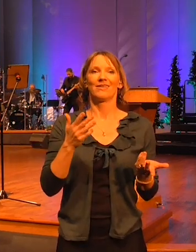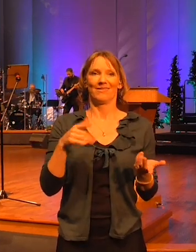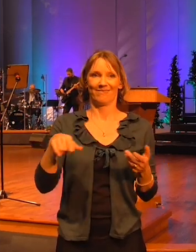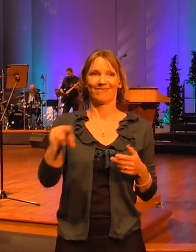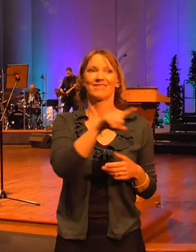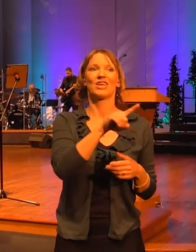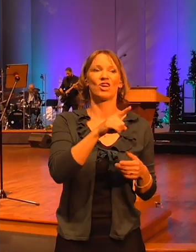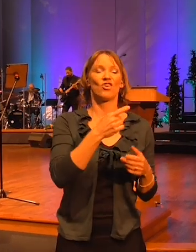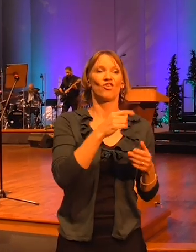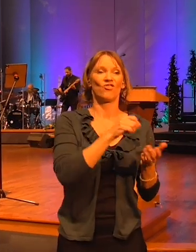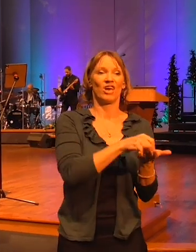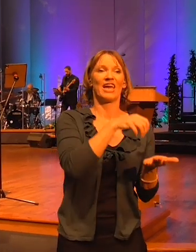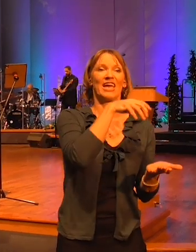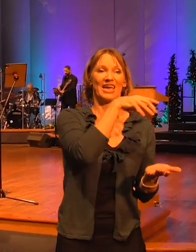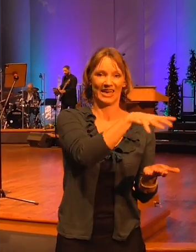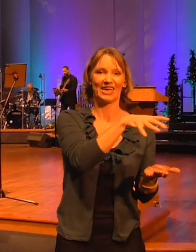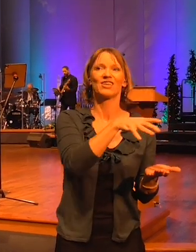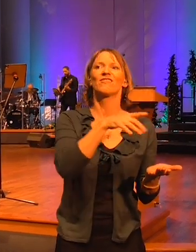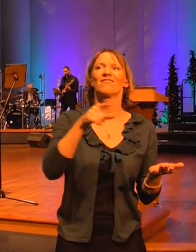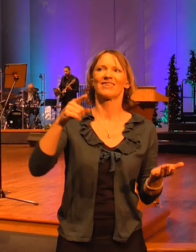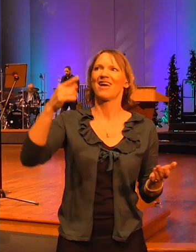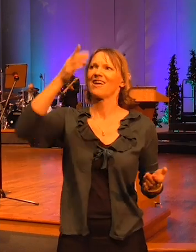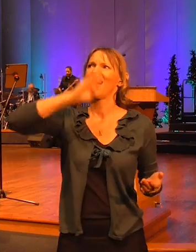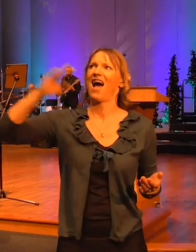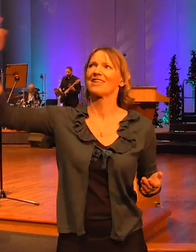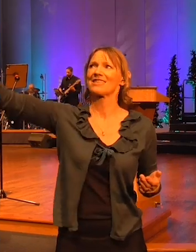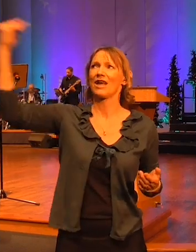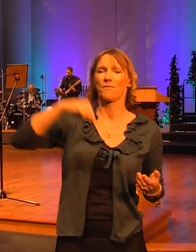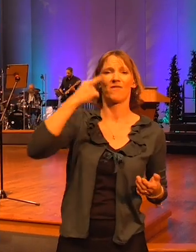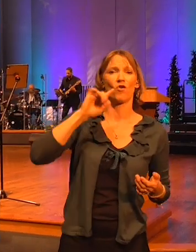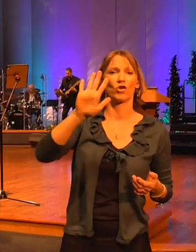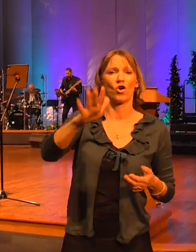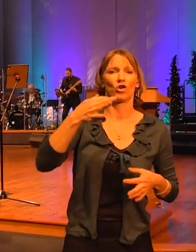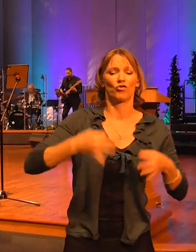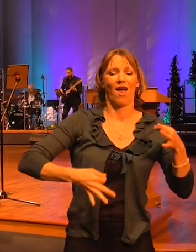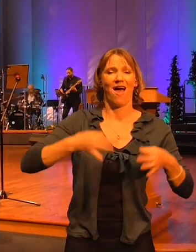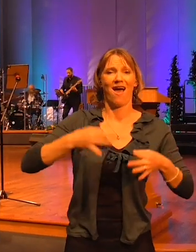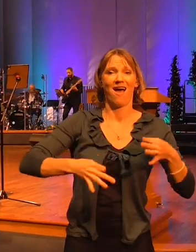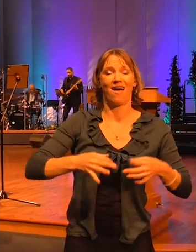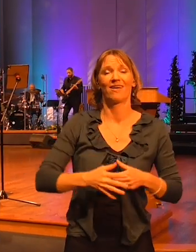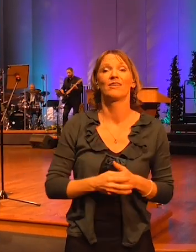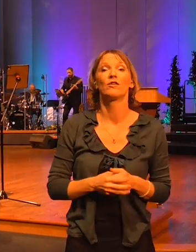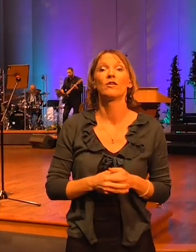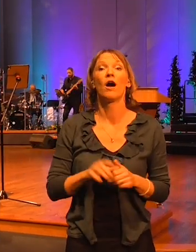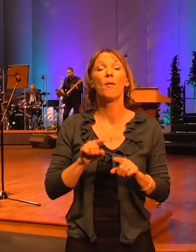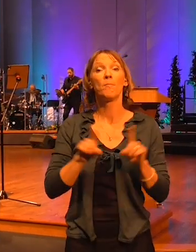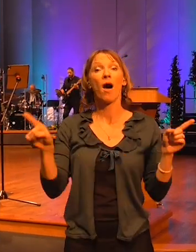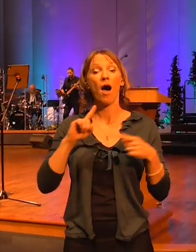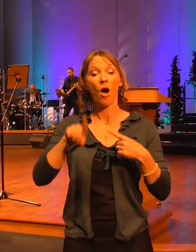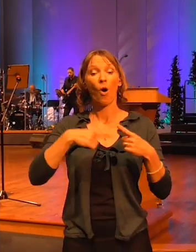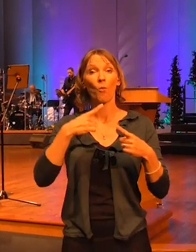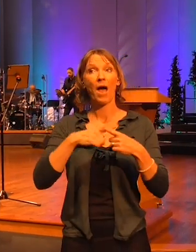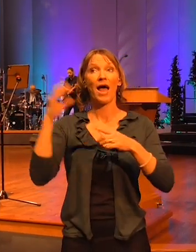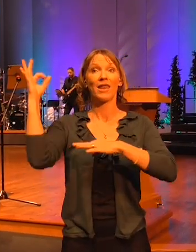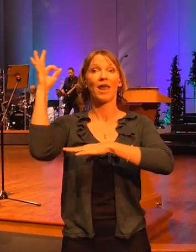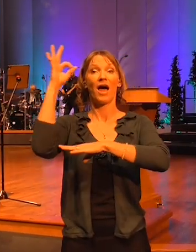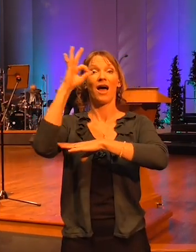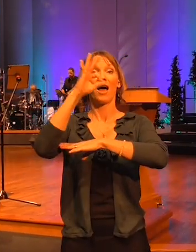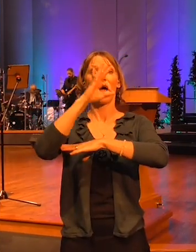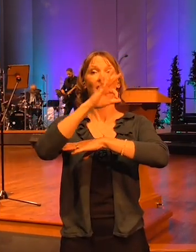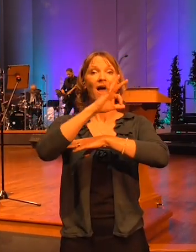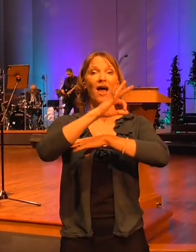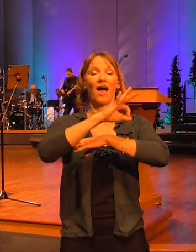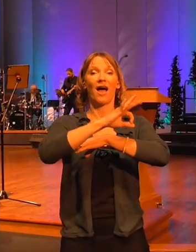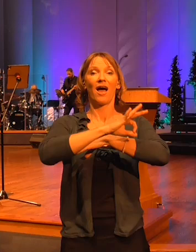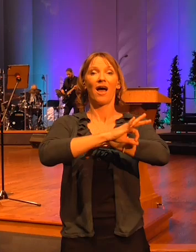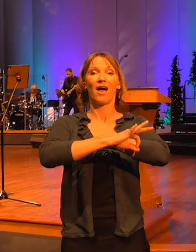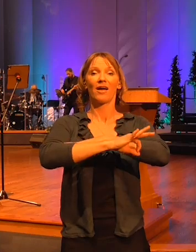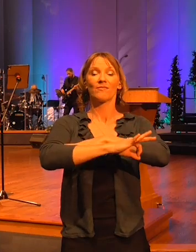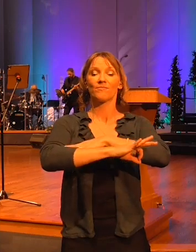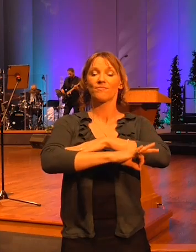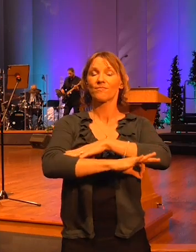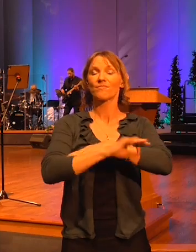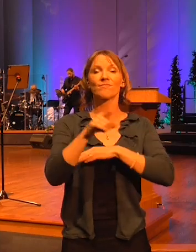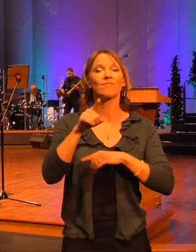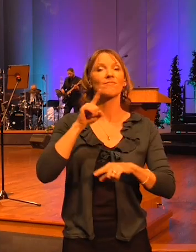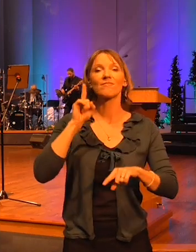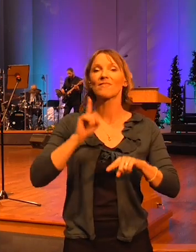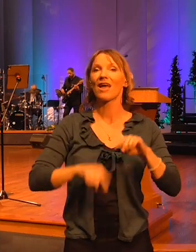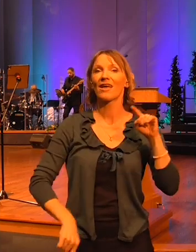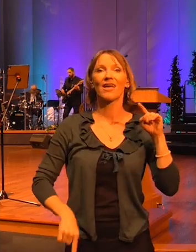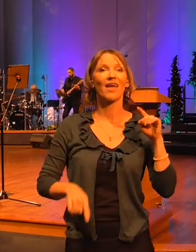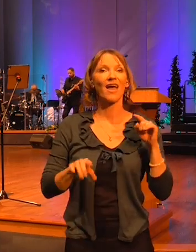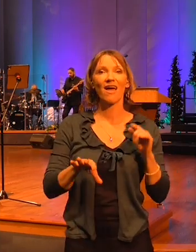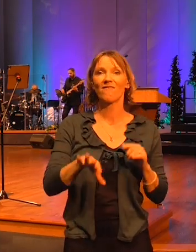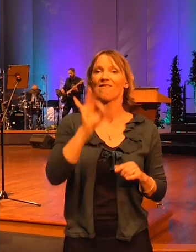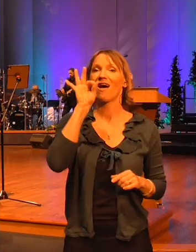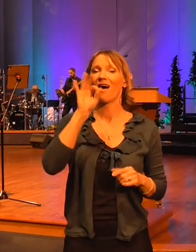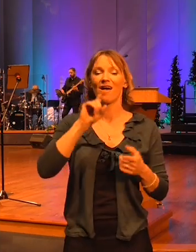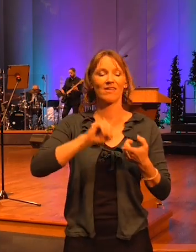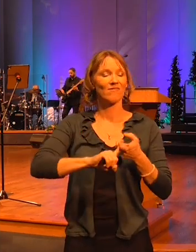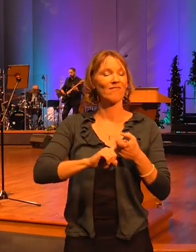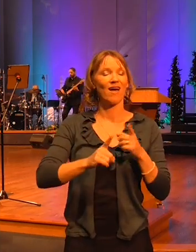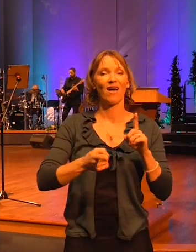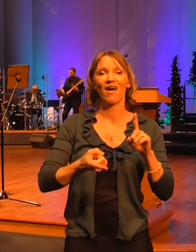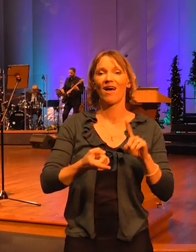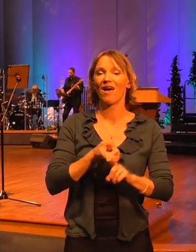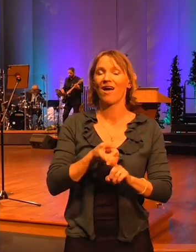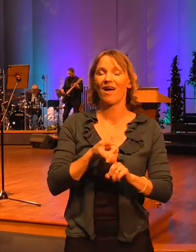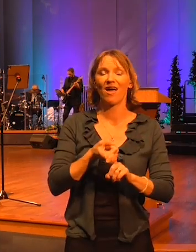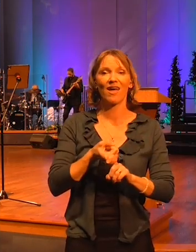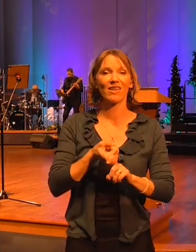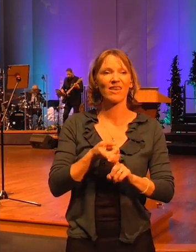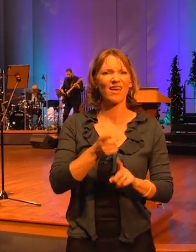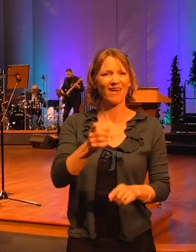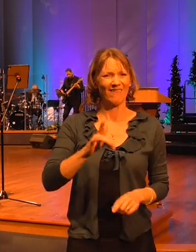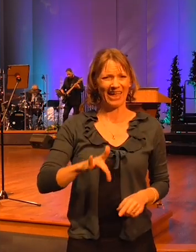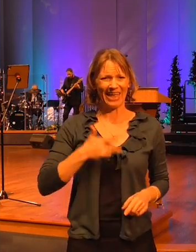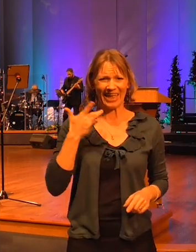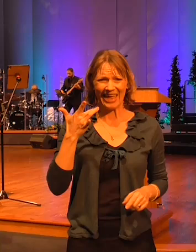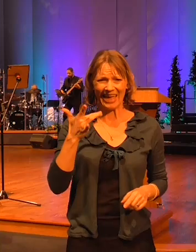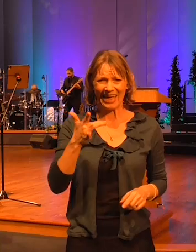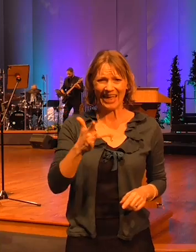prueba, pero cuando cae la noche no puedes encontrar un amigo. Sientes que tu árbol se está rompiendo